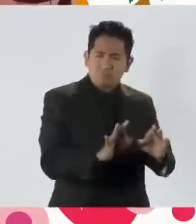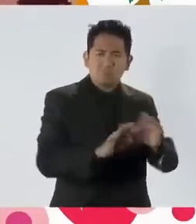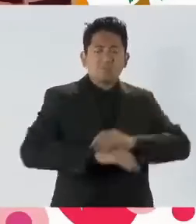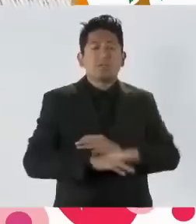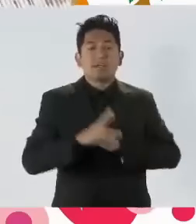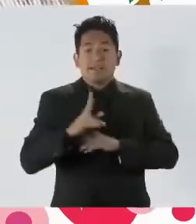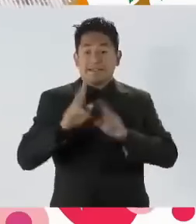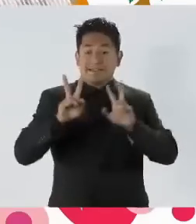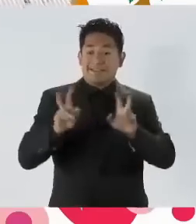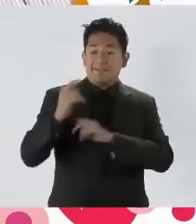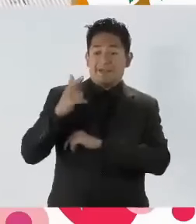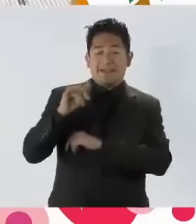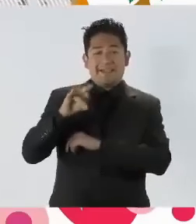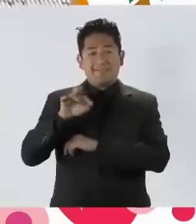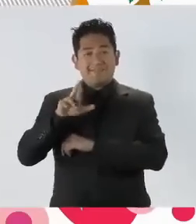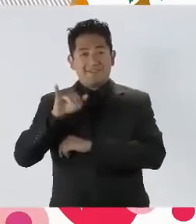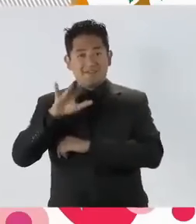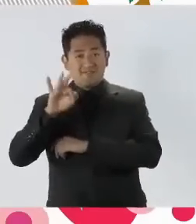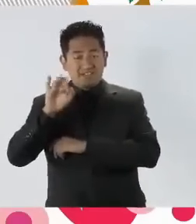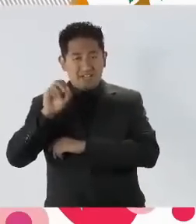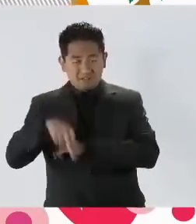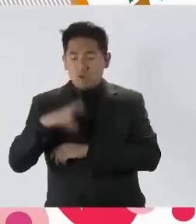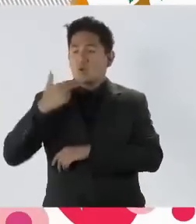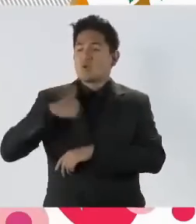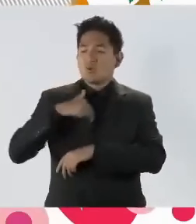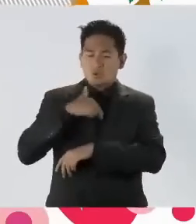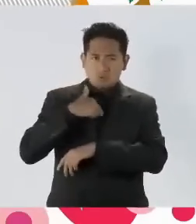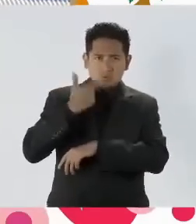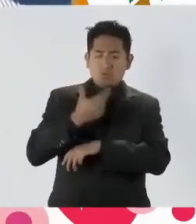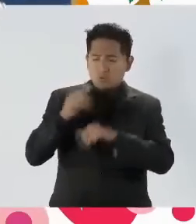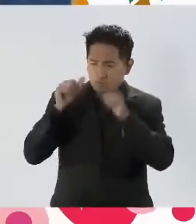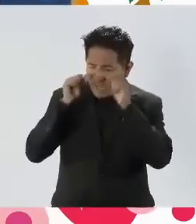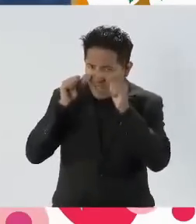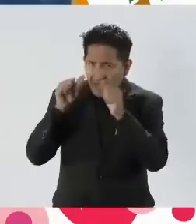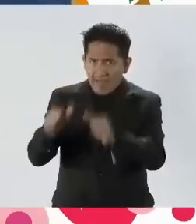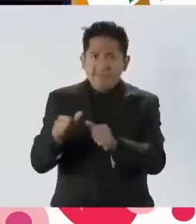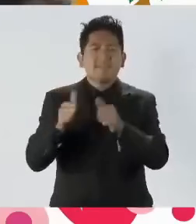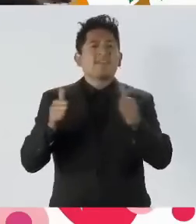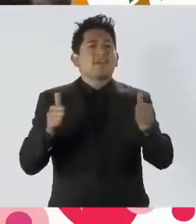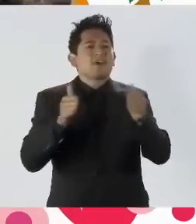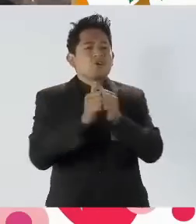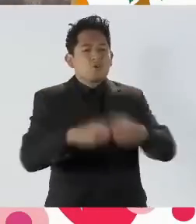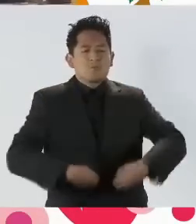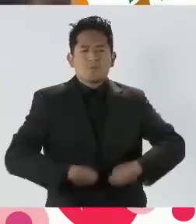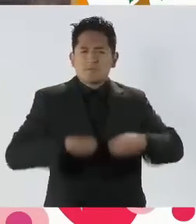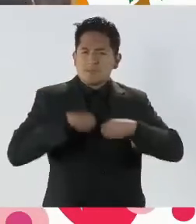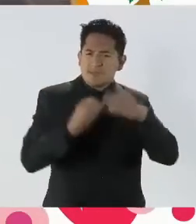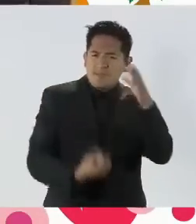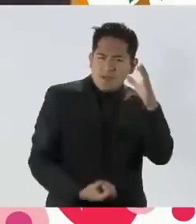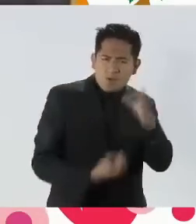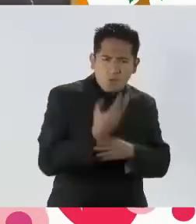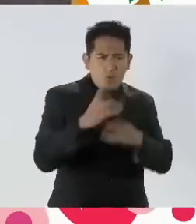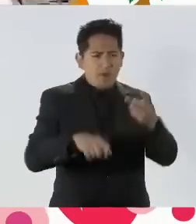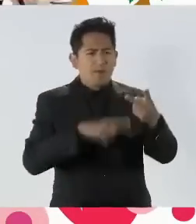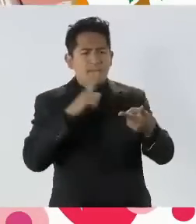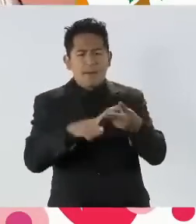de vivienda con vivienda nueva con vivienda en renta para los jóvenes con con rehabilitación